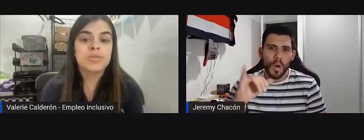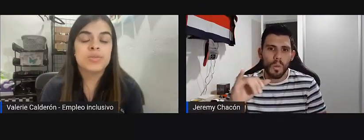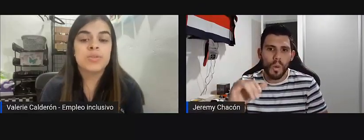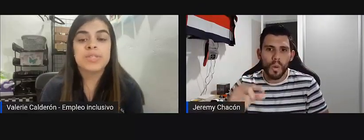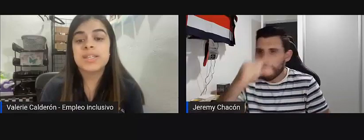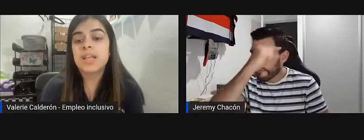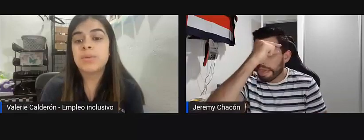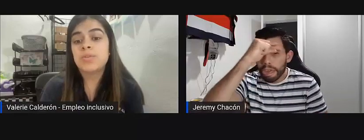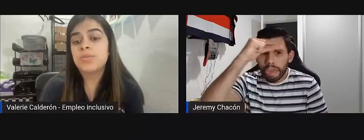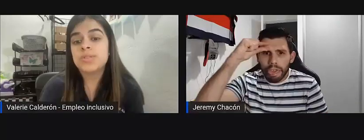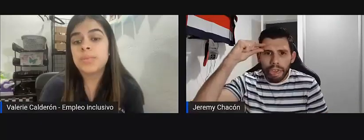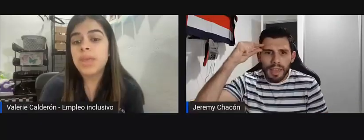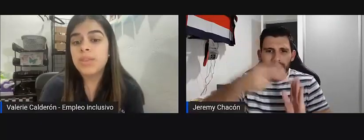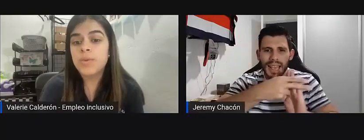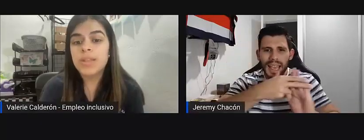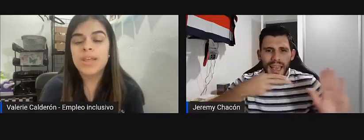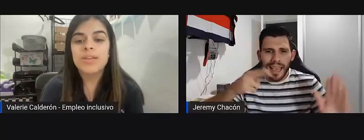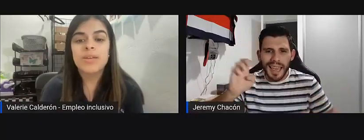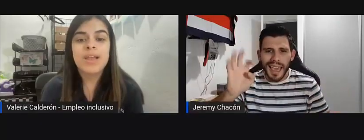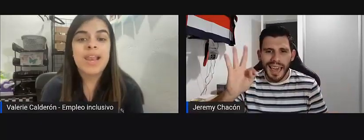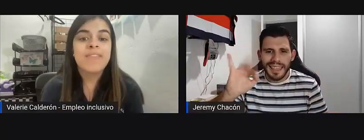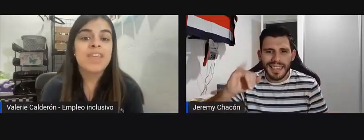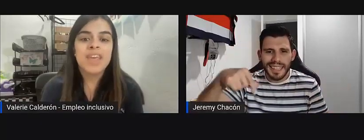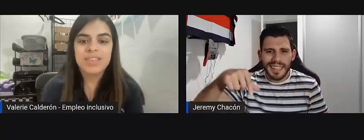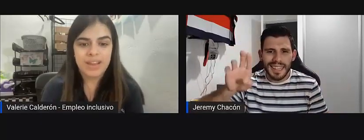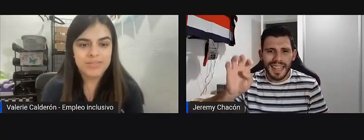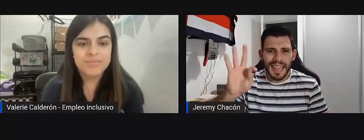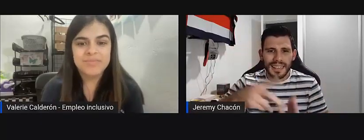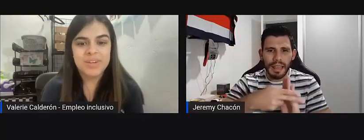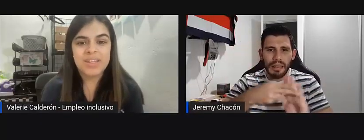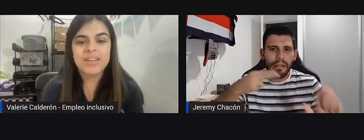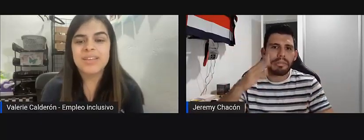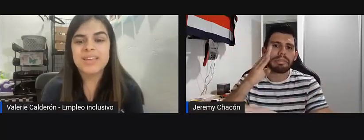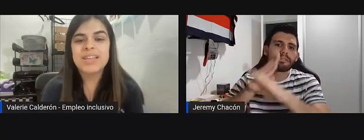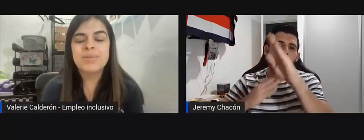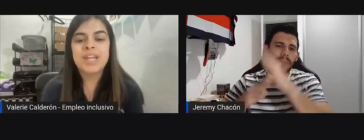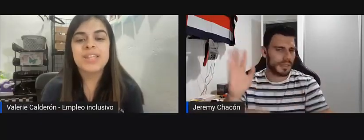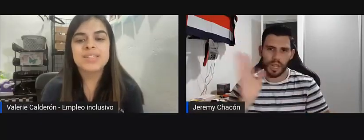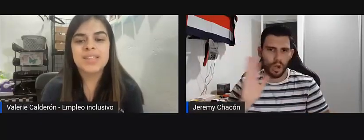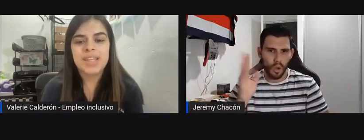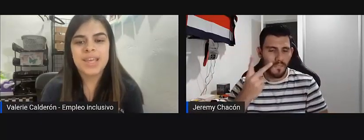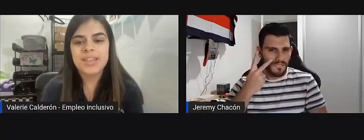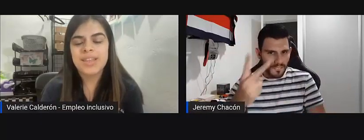cosas que tal vez no lo están viendo verdad la etiqueta verdad es eliminar esas etiquetas